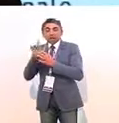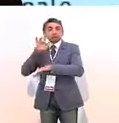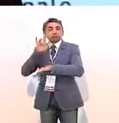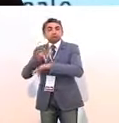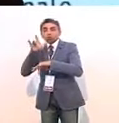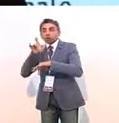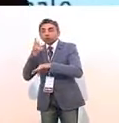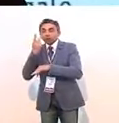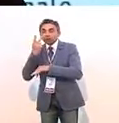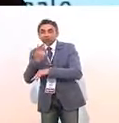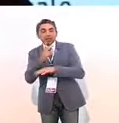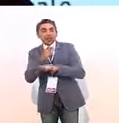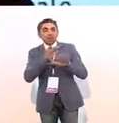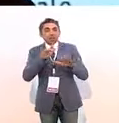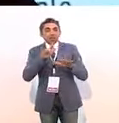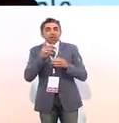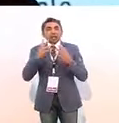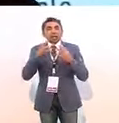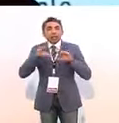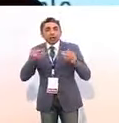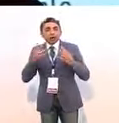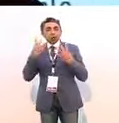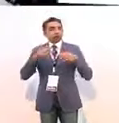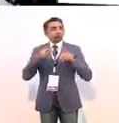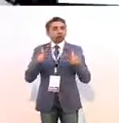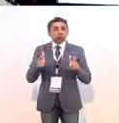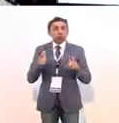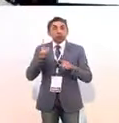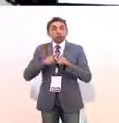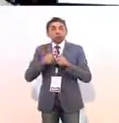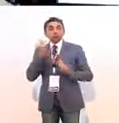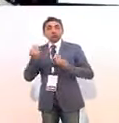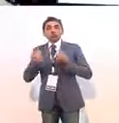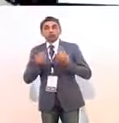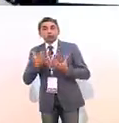ciò che non funziona e a vedere la gioia, l’entusiasmo, l’orgoglio, la dignità